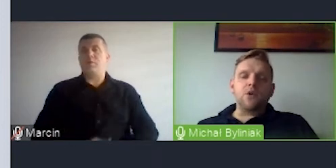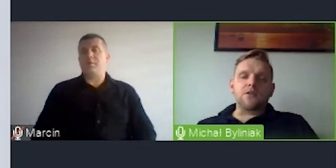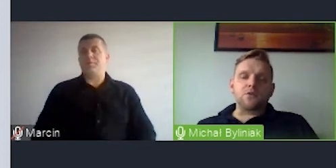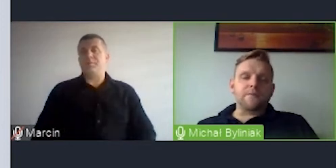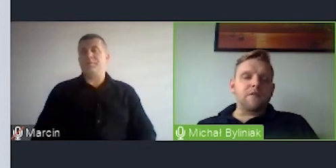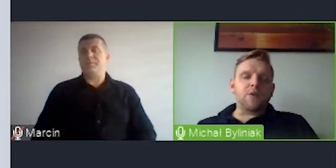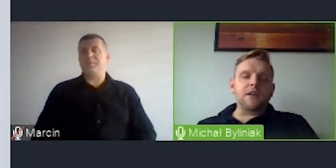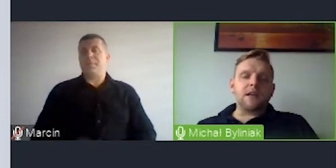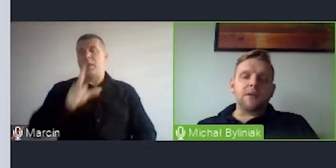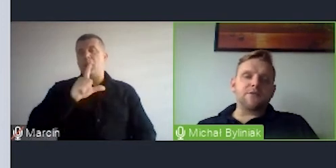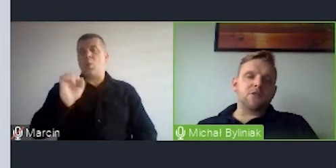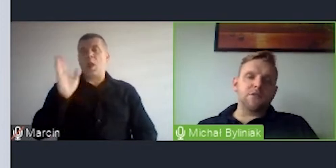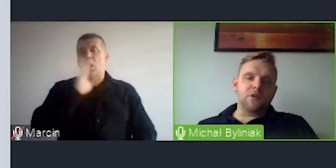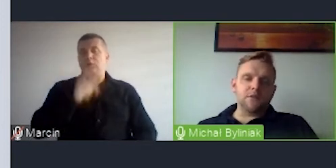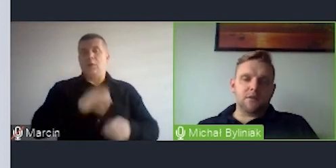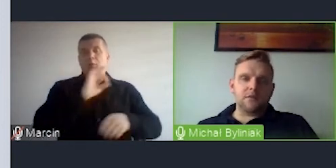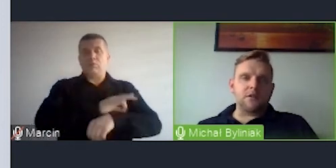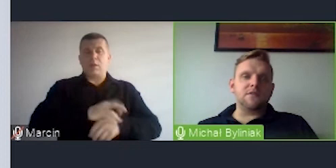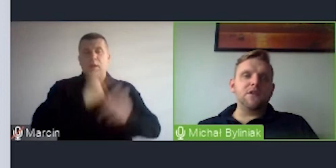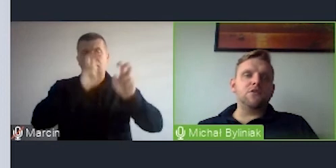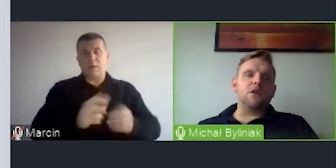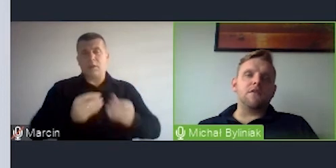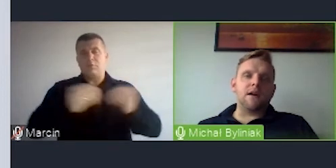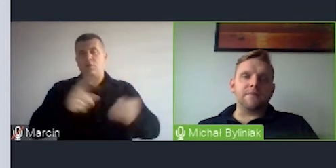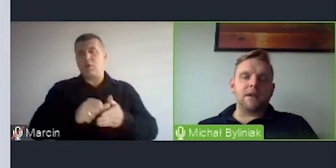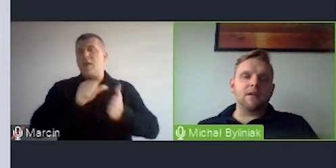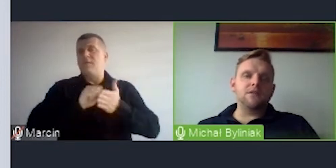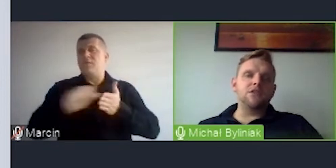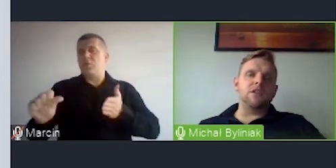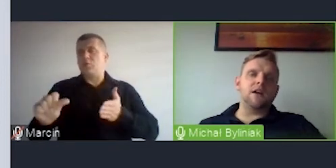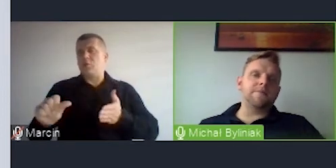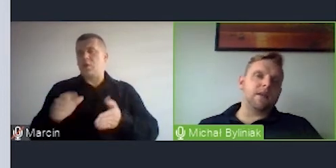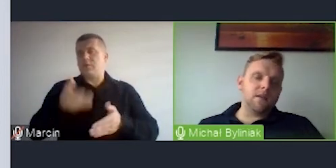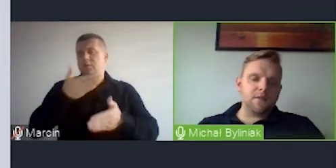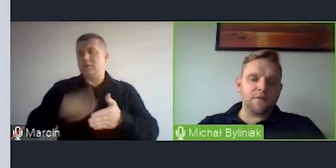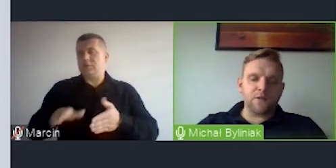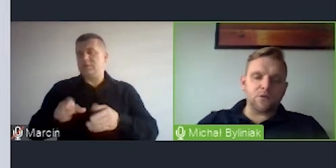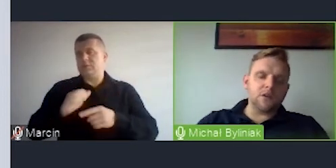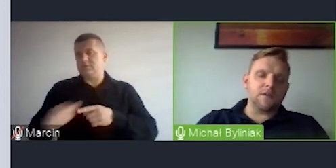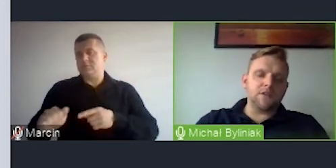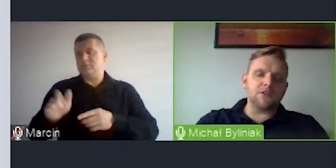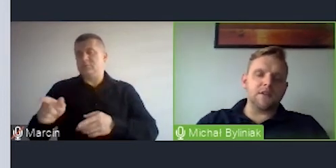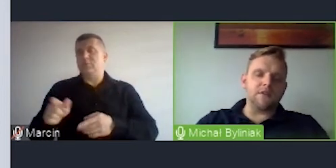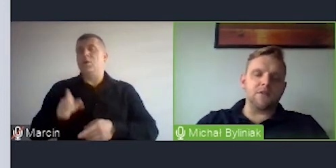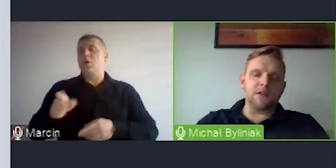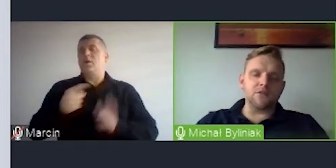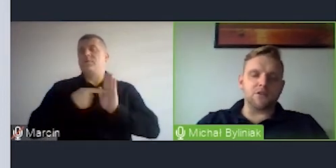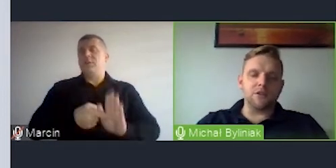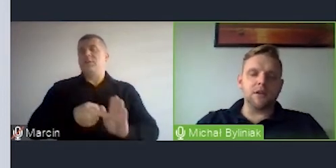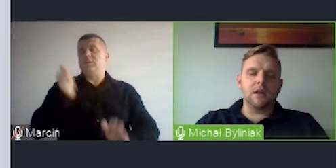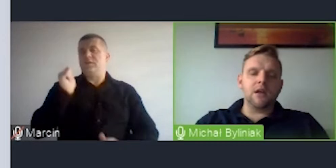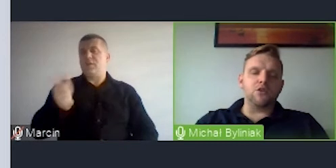Panie Łukaszu. W projektach badawczo-rozwojowych, to jest wyjątkowa dziedzina w których wytycznych kwalifikowalności